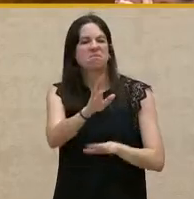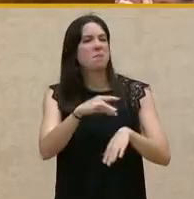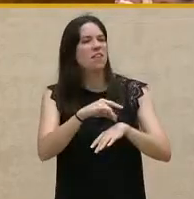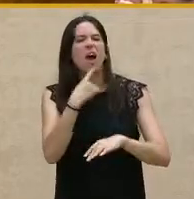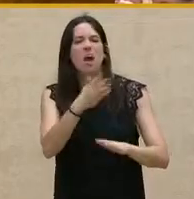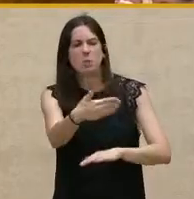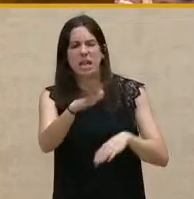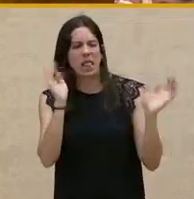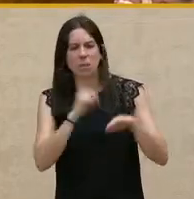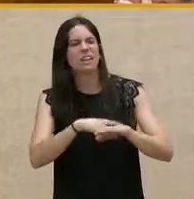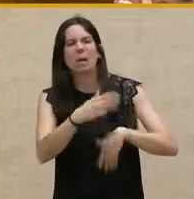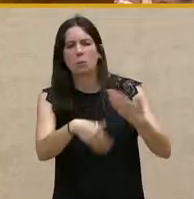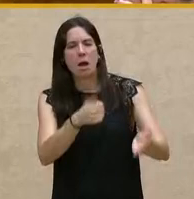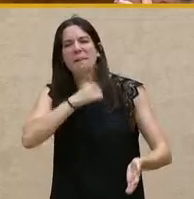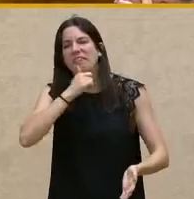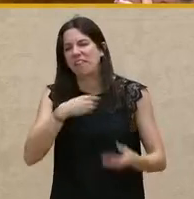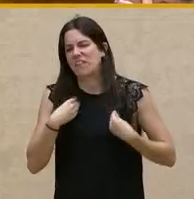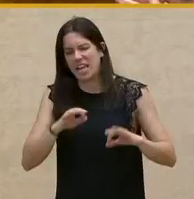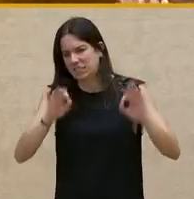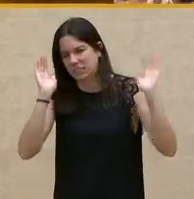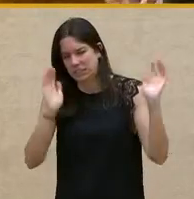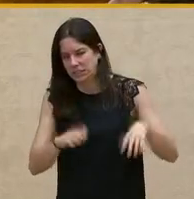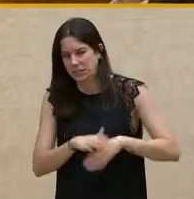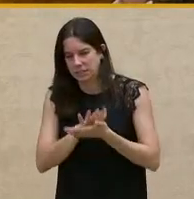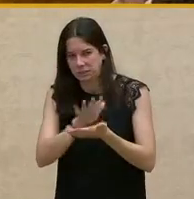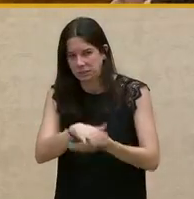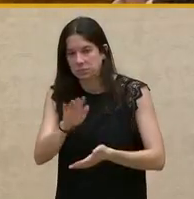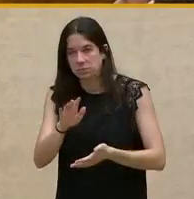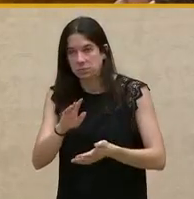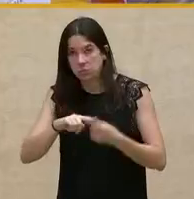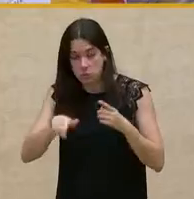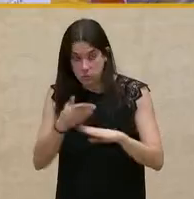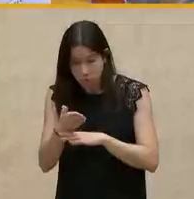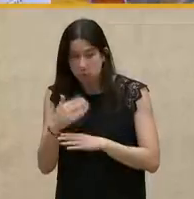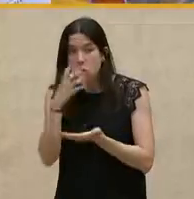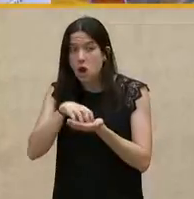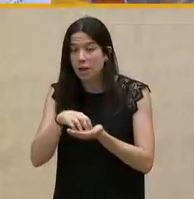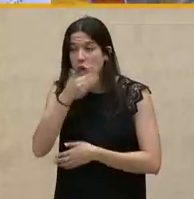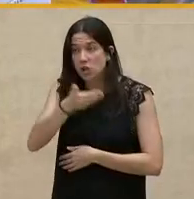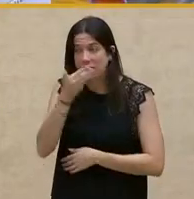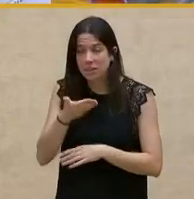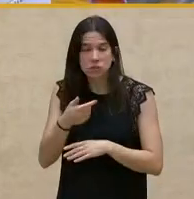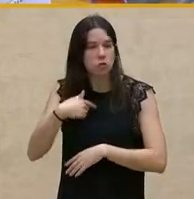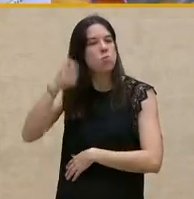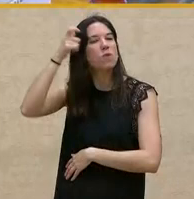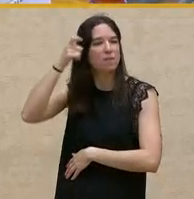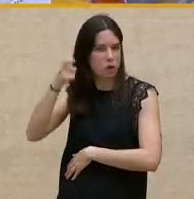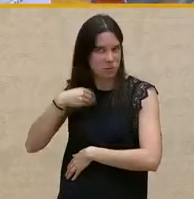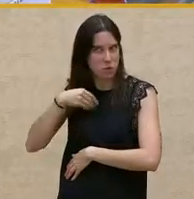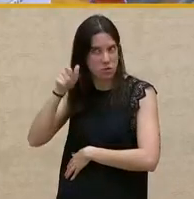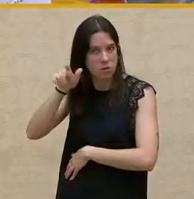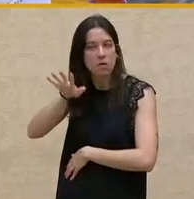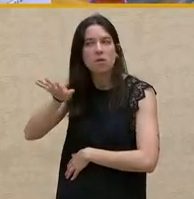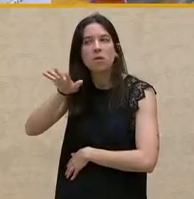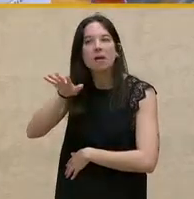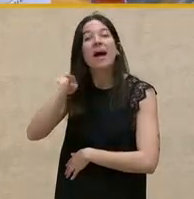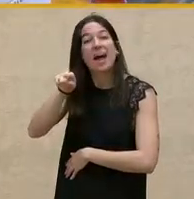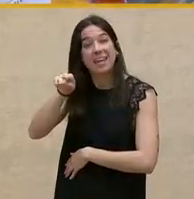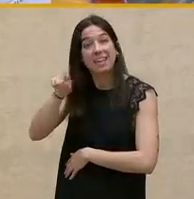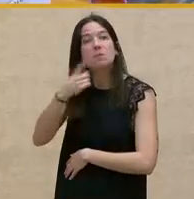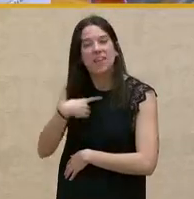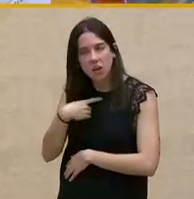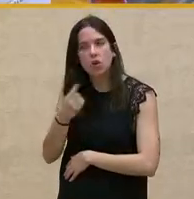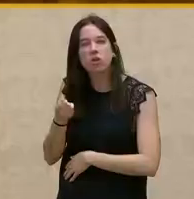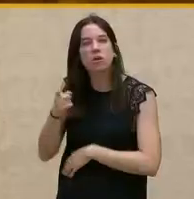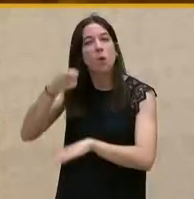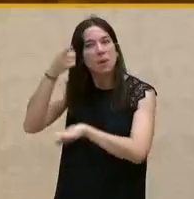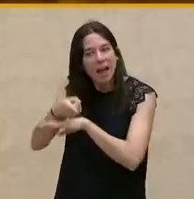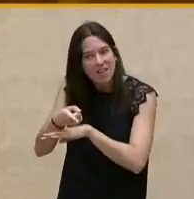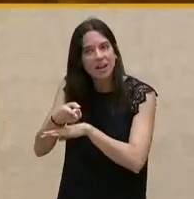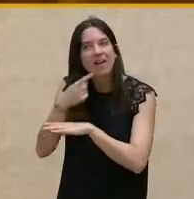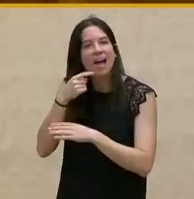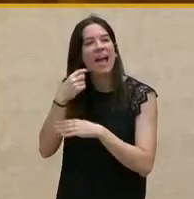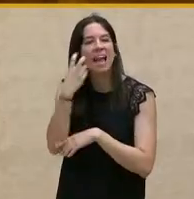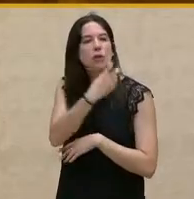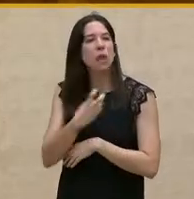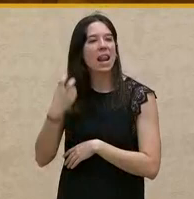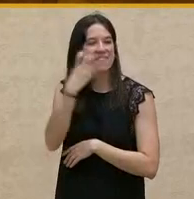y en un colegio de oyentes me obligaban a seguir la lectura labial. La seguía como